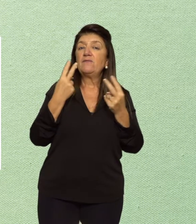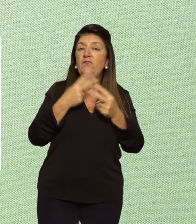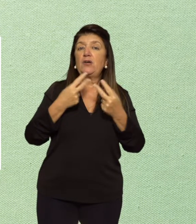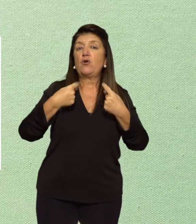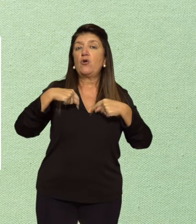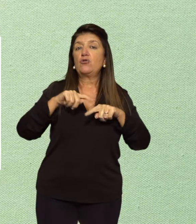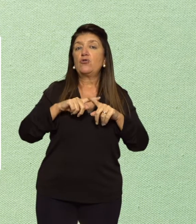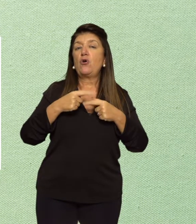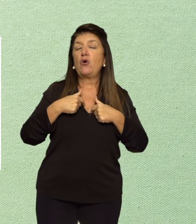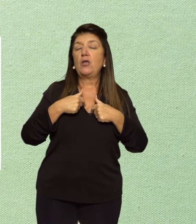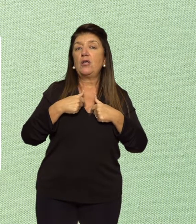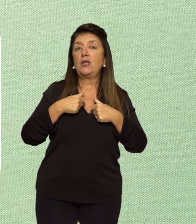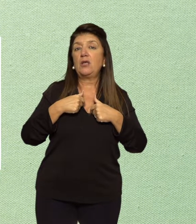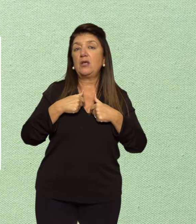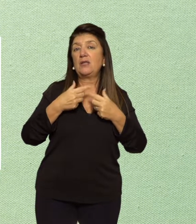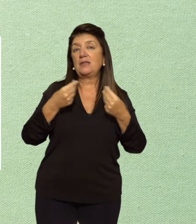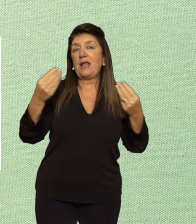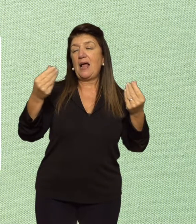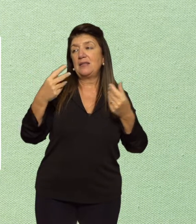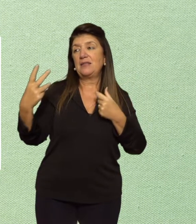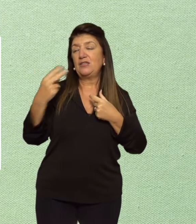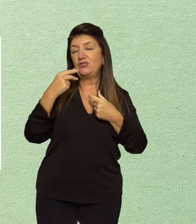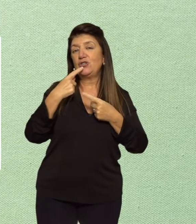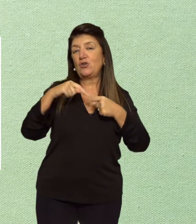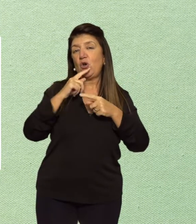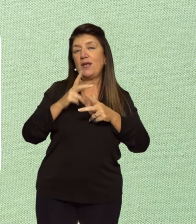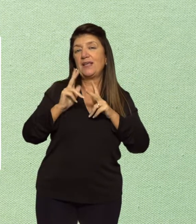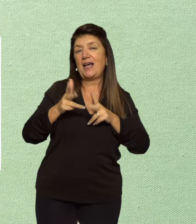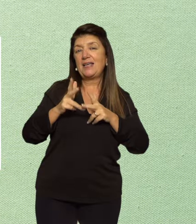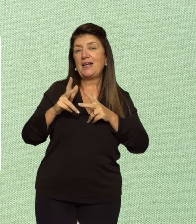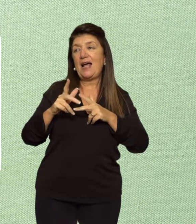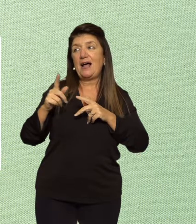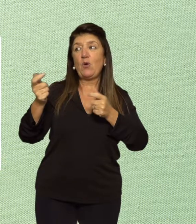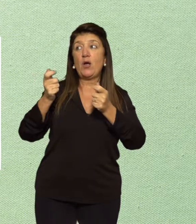noi psicologi chiacchieriamo un sacco come ci dicono dalla regia (che ci invita a stringere) quindi